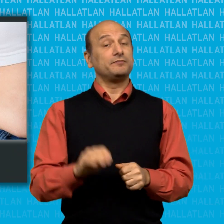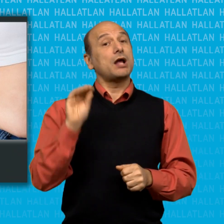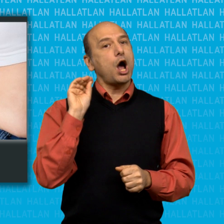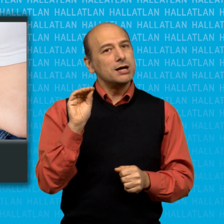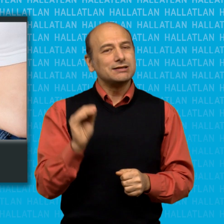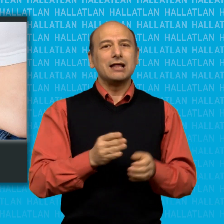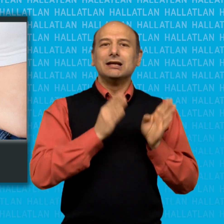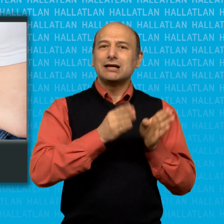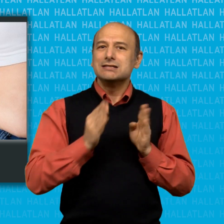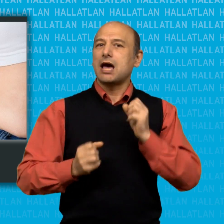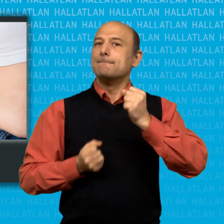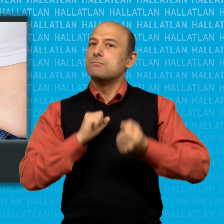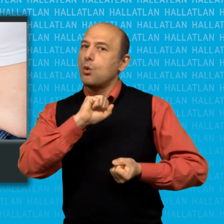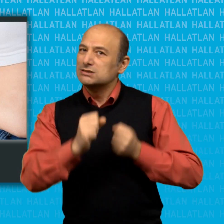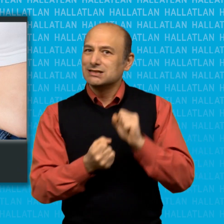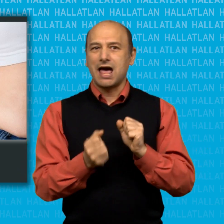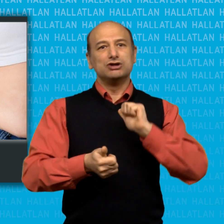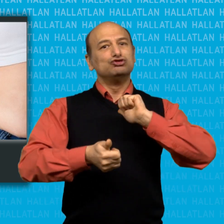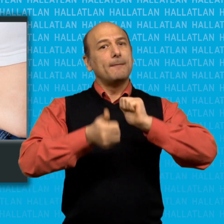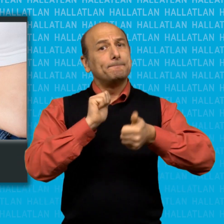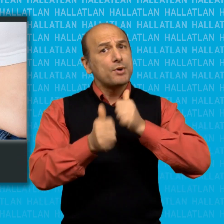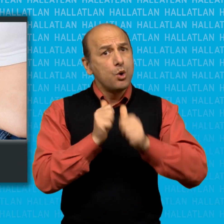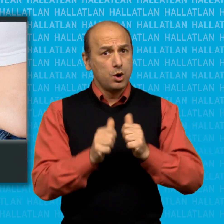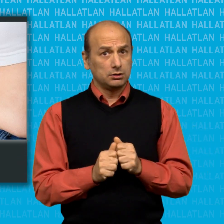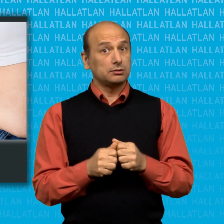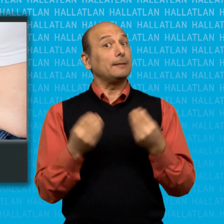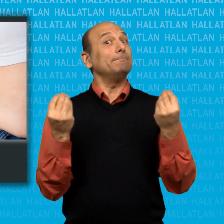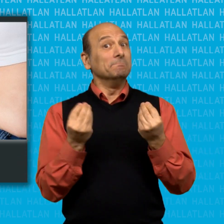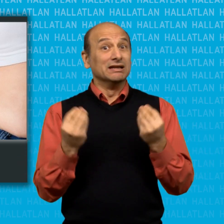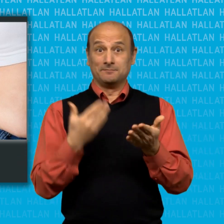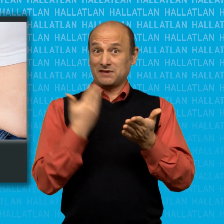hogy az érintett rendszeresen sportoljon -,